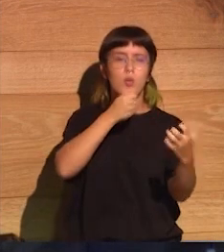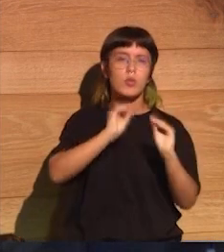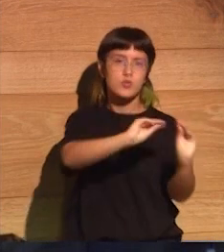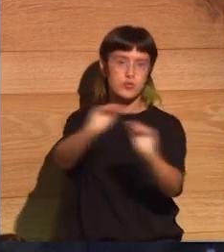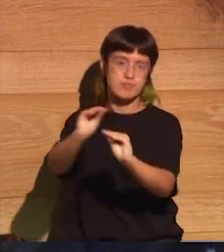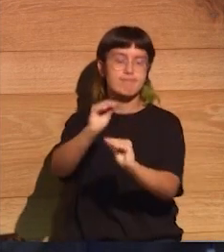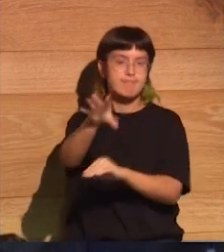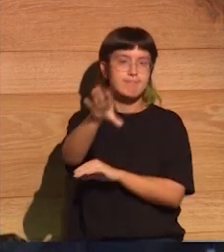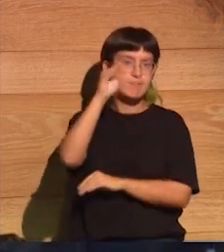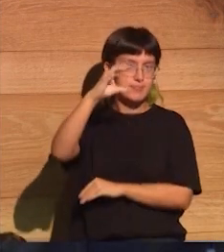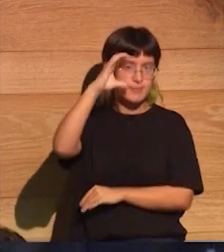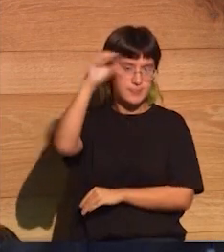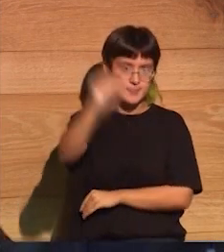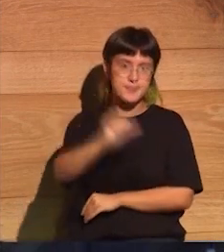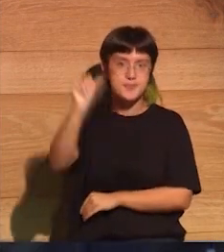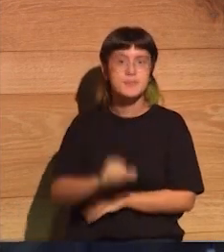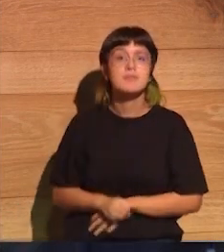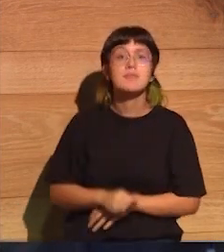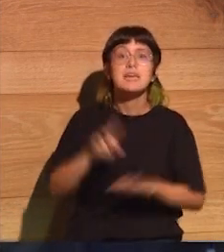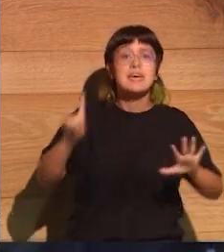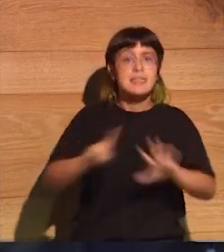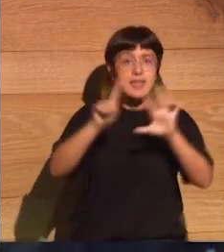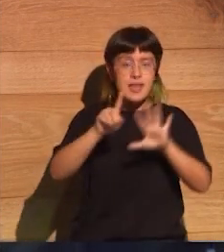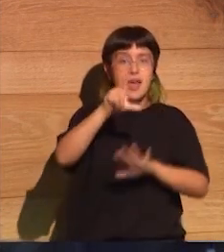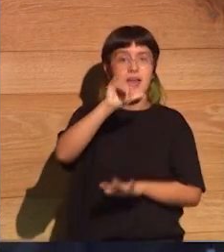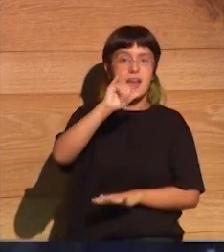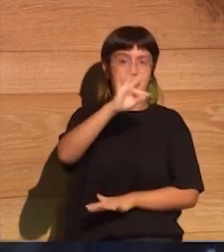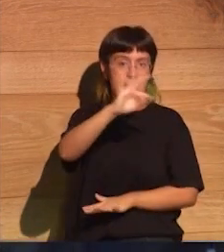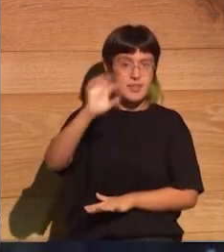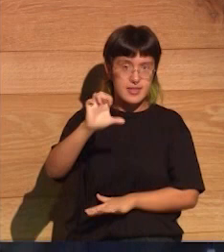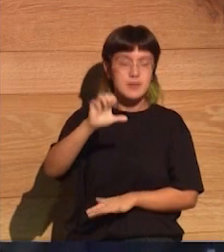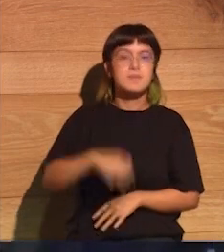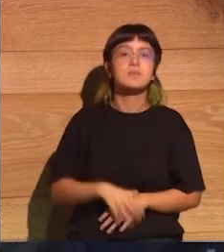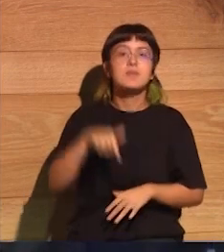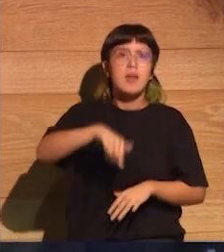Así que esta es la 6.ª edición de enlightED, un foro que se puso en marcha en el 2019 y que, como decía